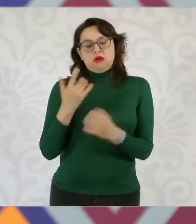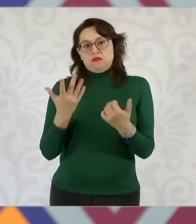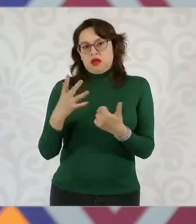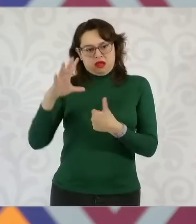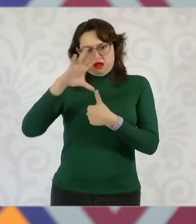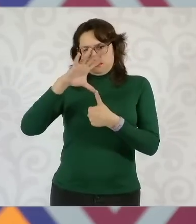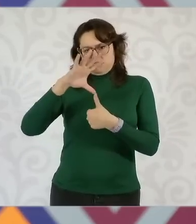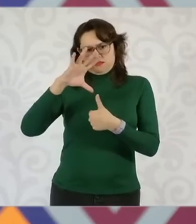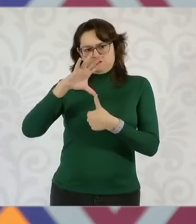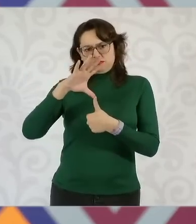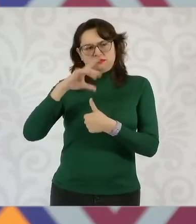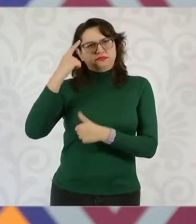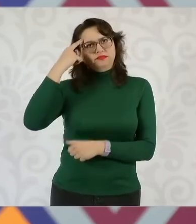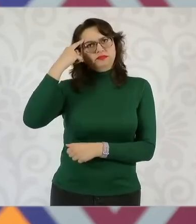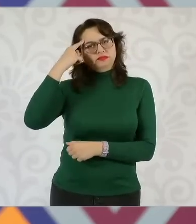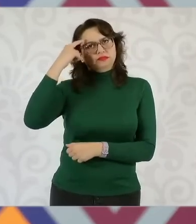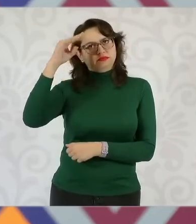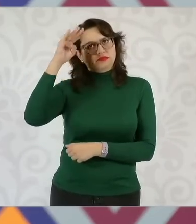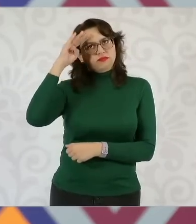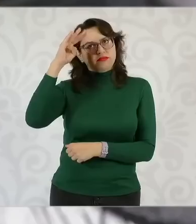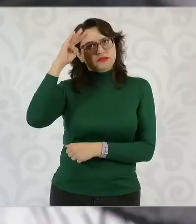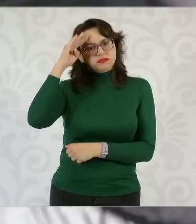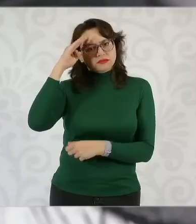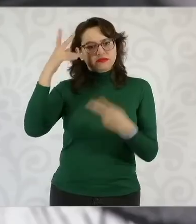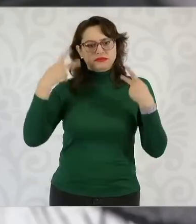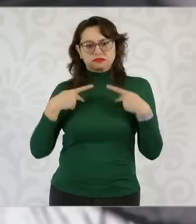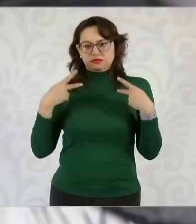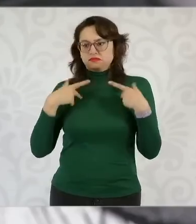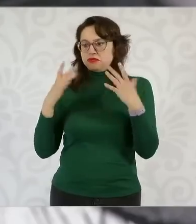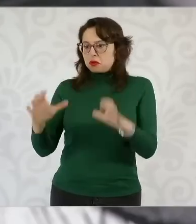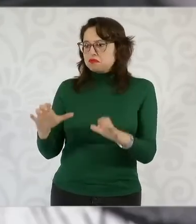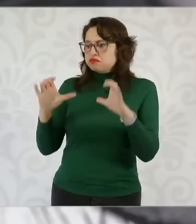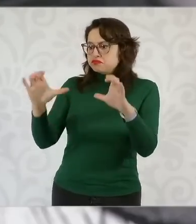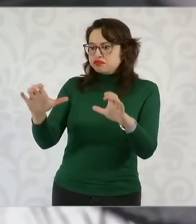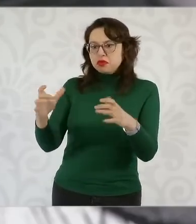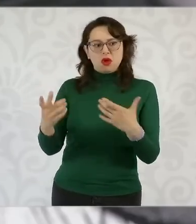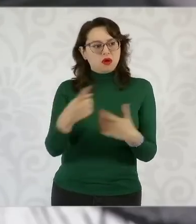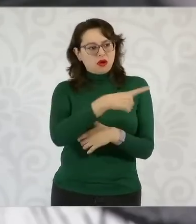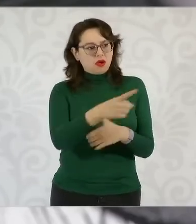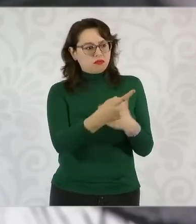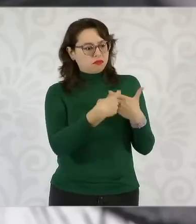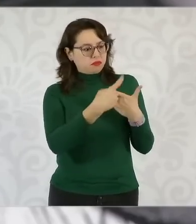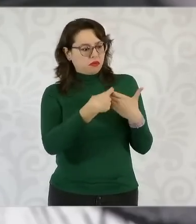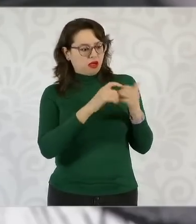decía es pues cuidar a nuestros clientes y cuidar a nuestros Asociados en el caso específico de